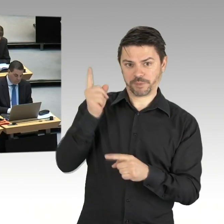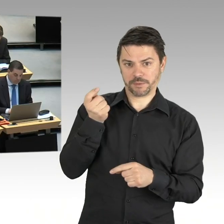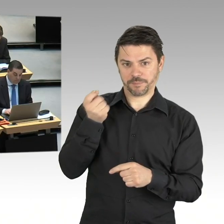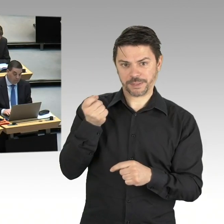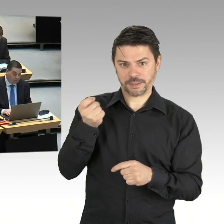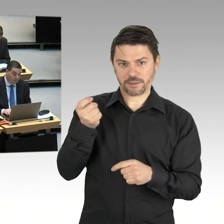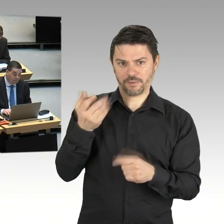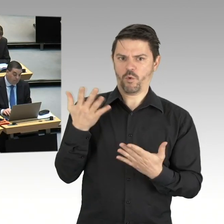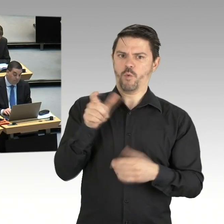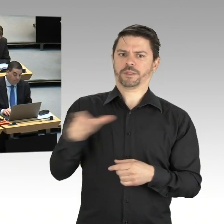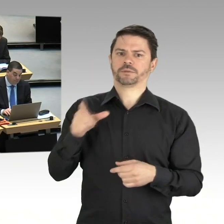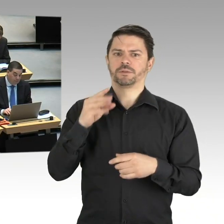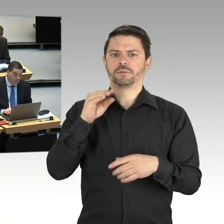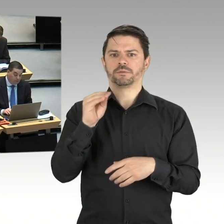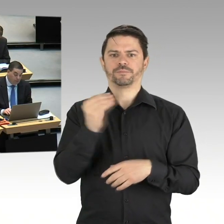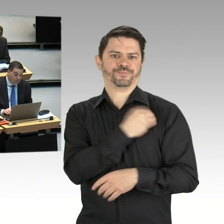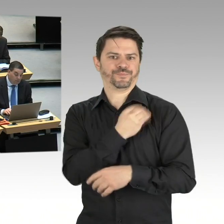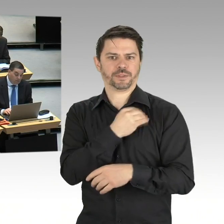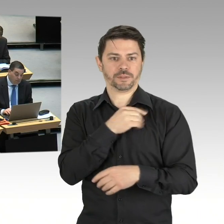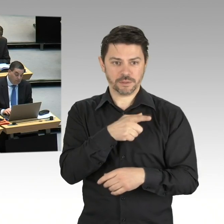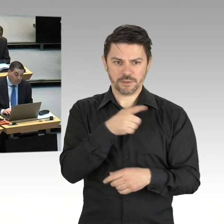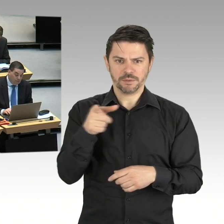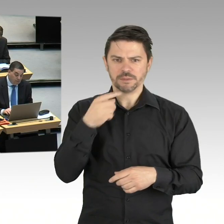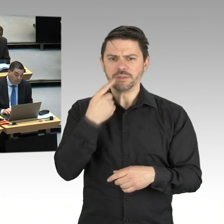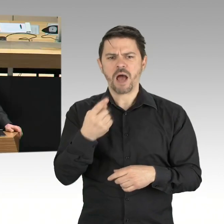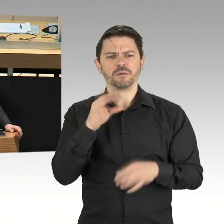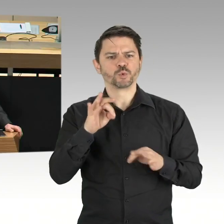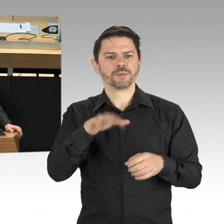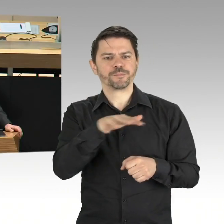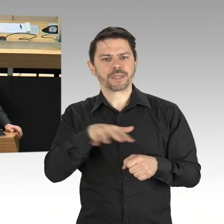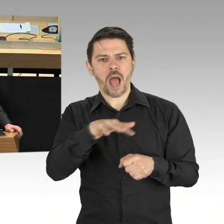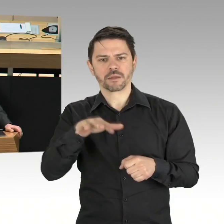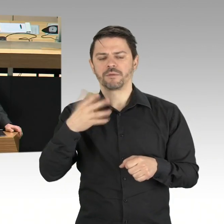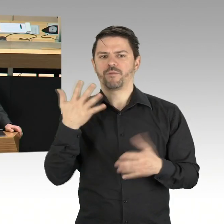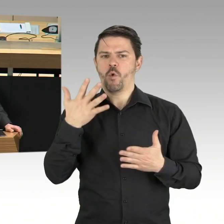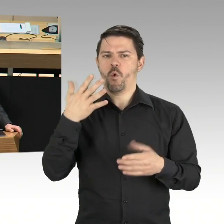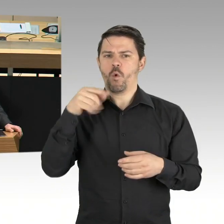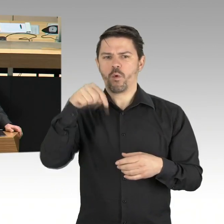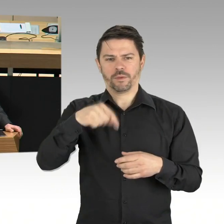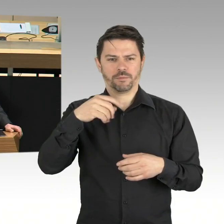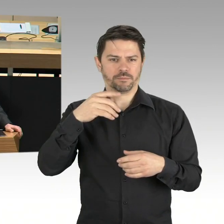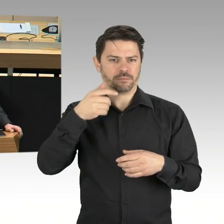Wir wollen keine Banlieues, wohin die Menschen verdrängt werden, sondern wir wollen, dass alle Menschen in dieser Stadt einen Platz haben,